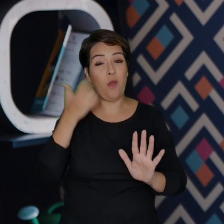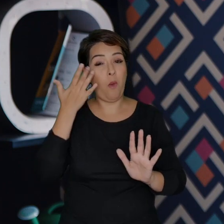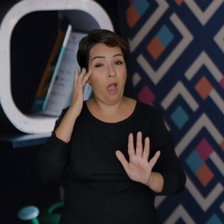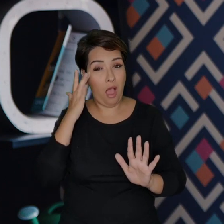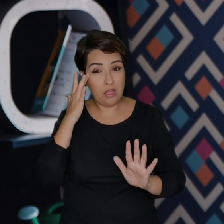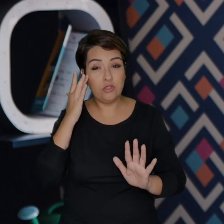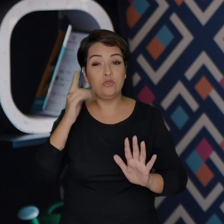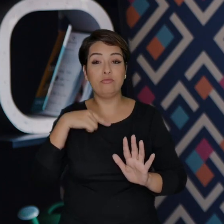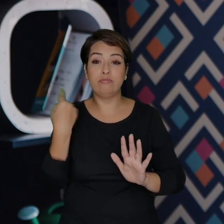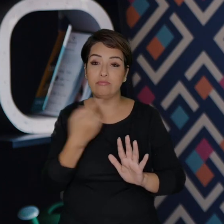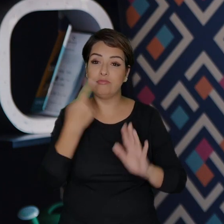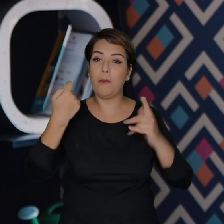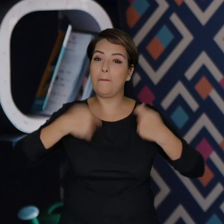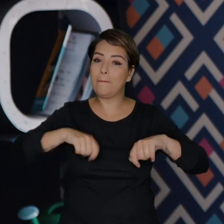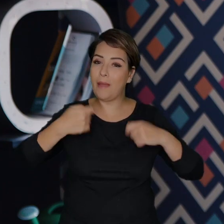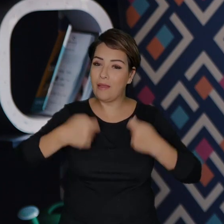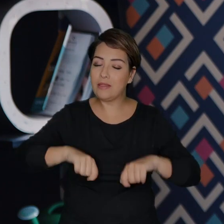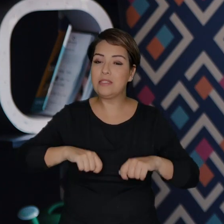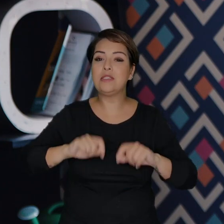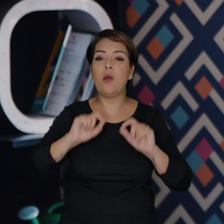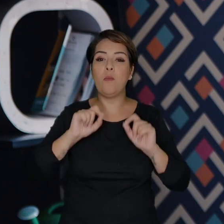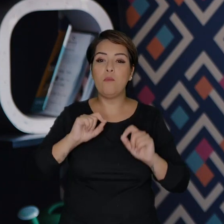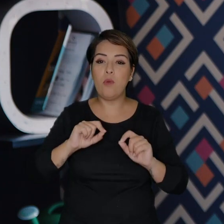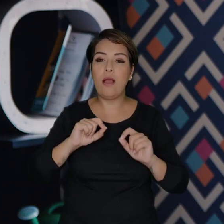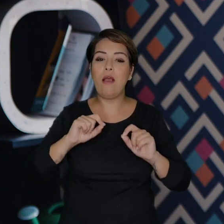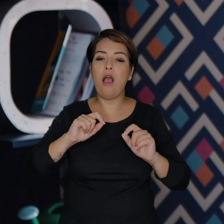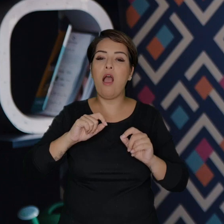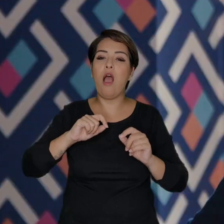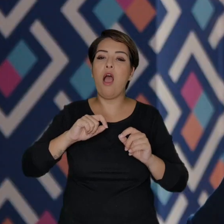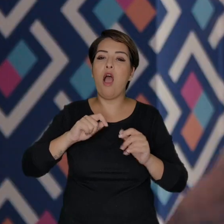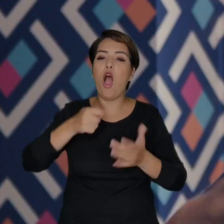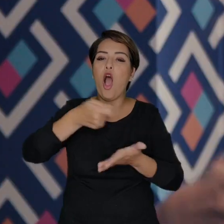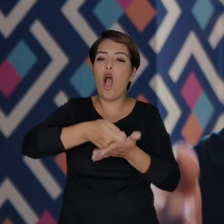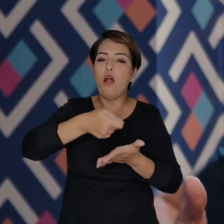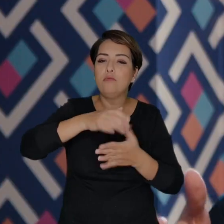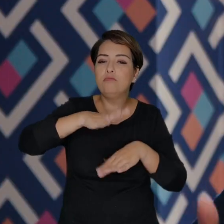Mas eu acho que cada vez mais a gente precisa ainda exigir mudanças